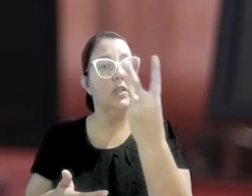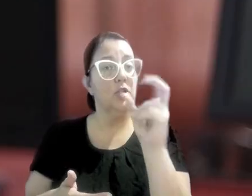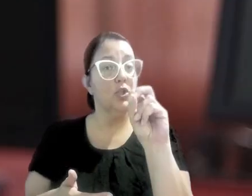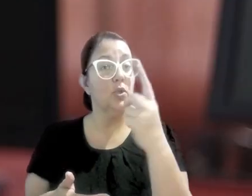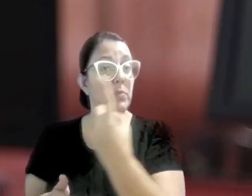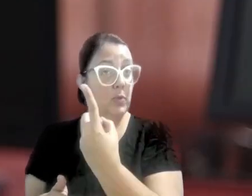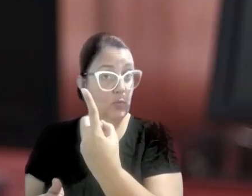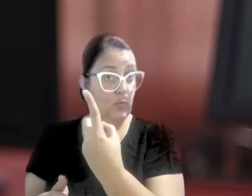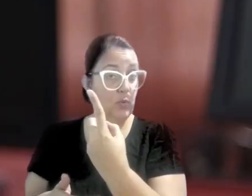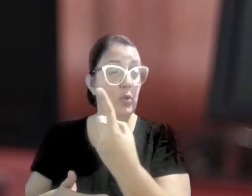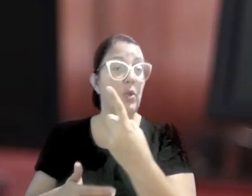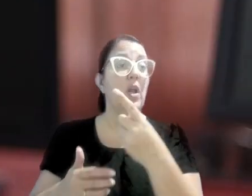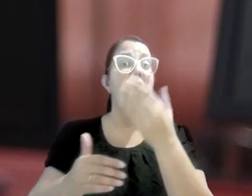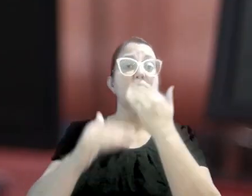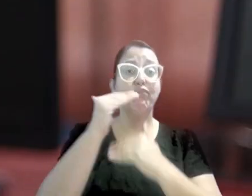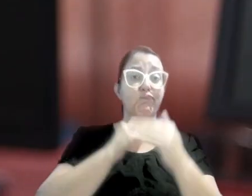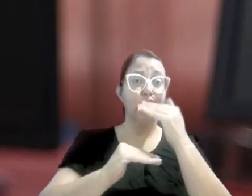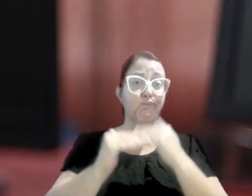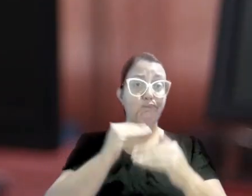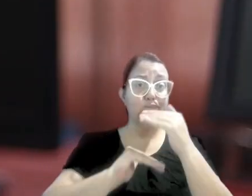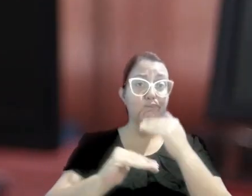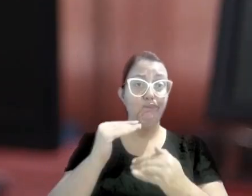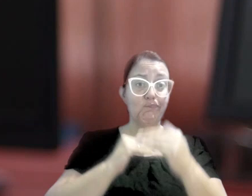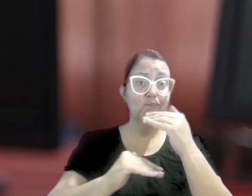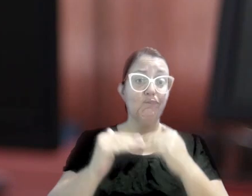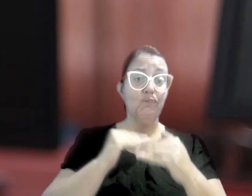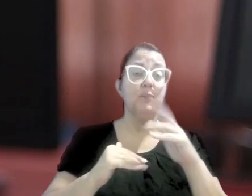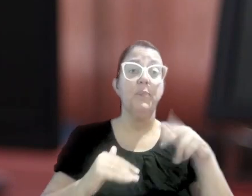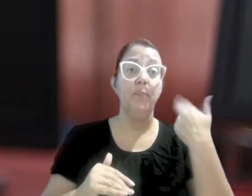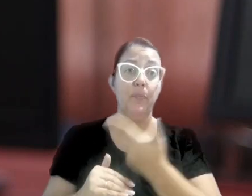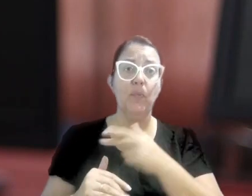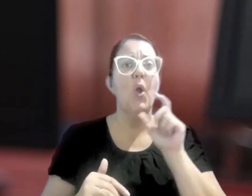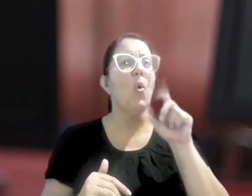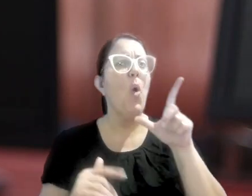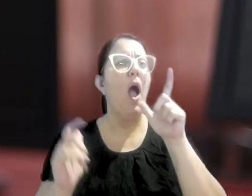[Tatiana] Em que medida que a gente regrediu?